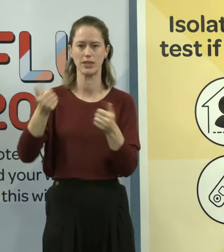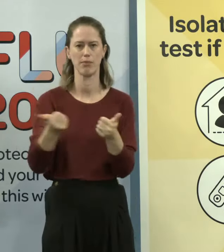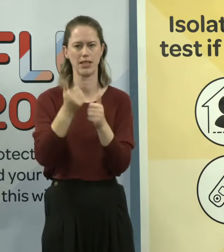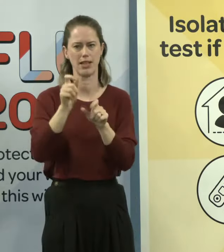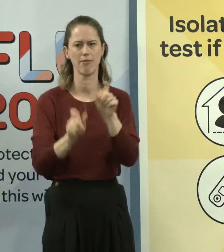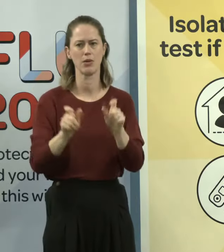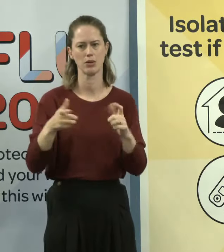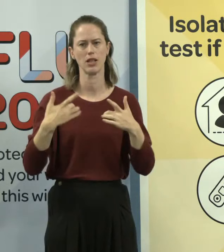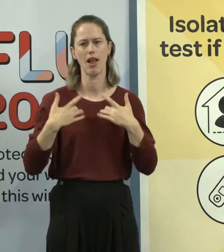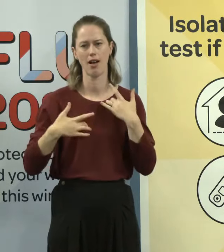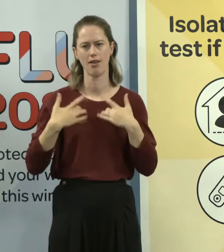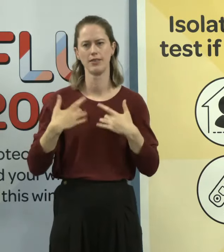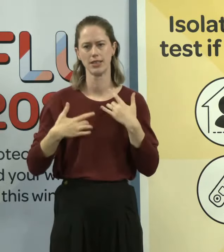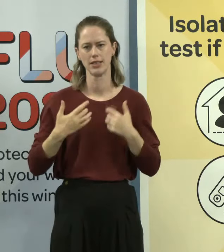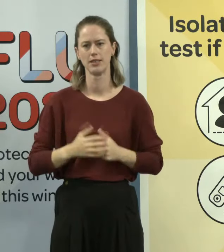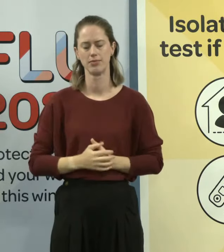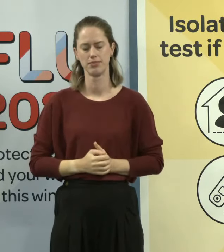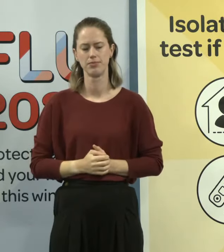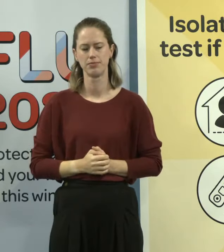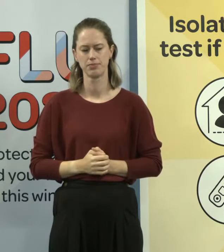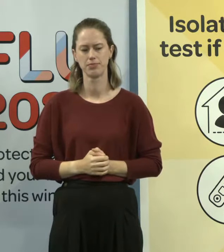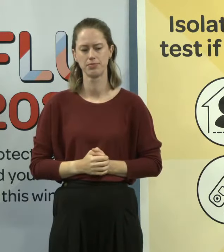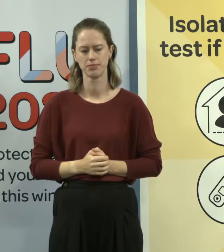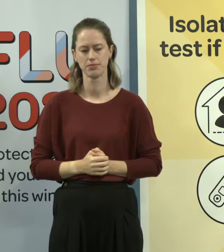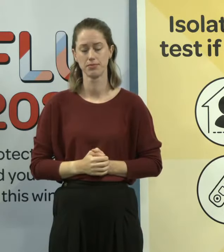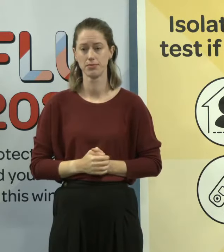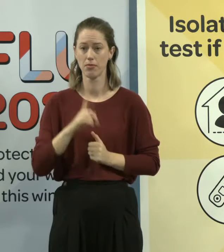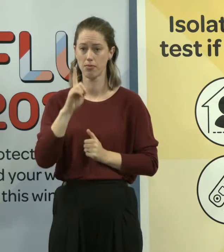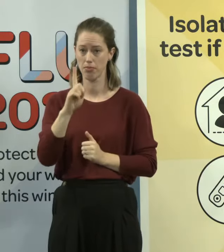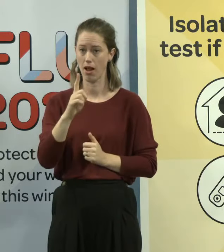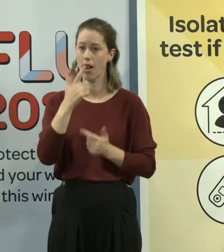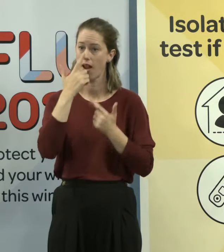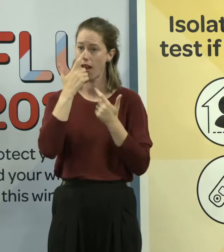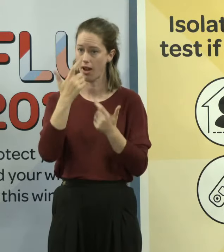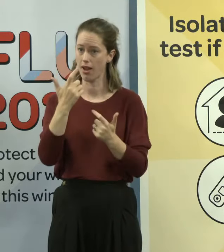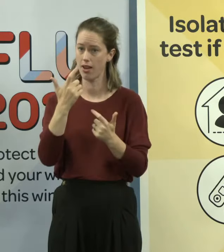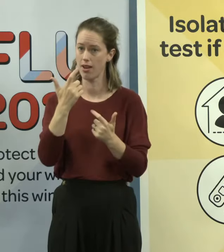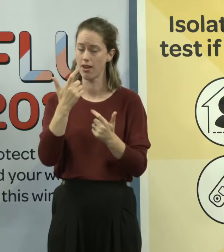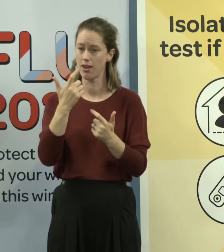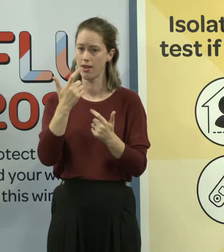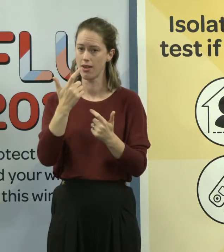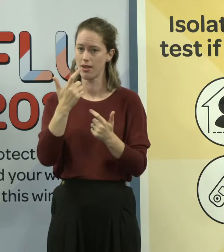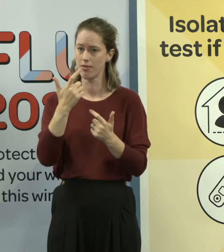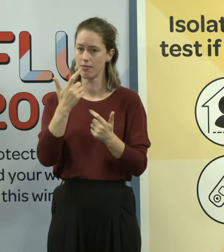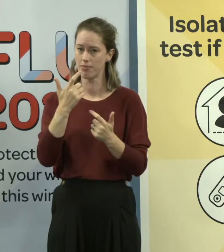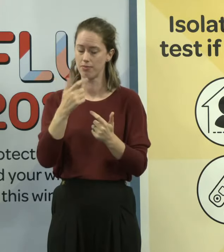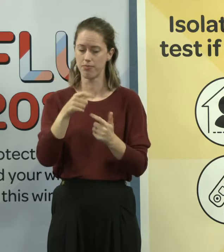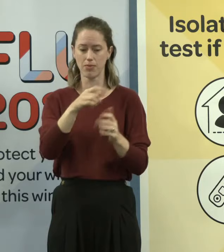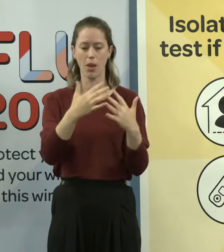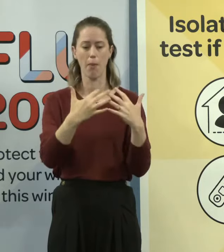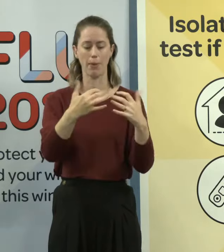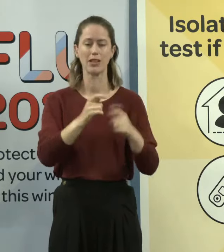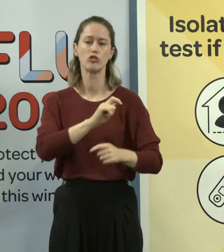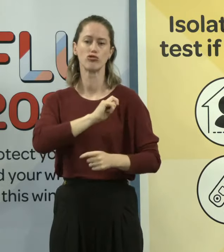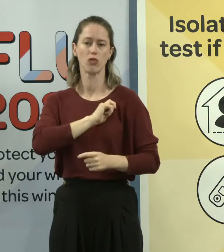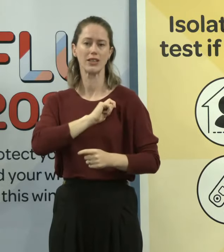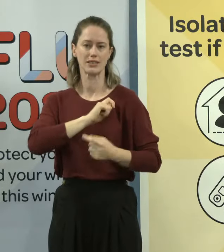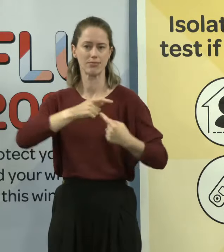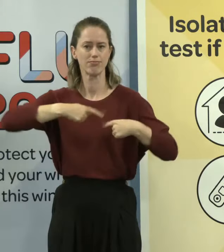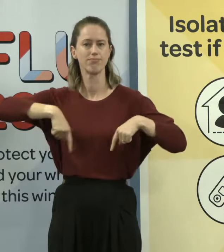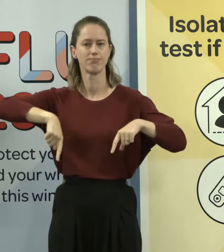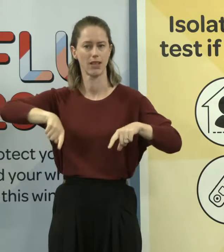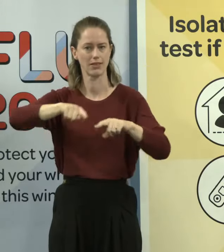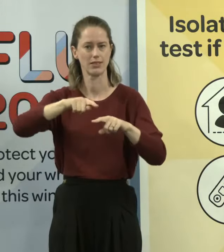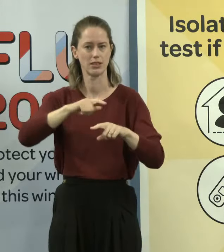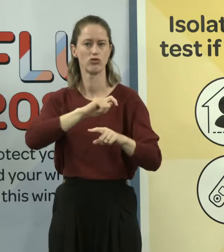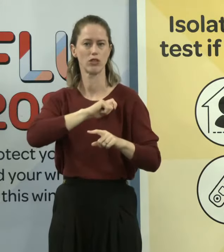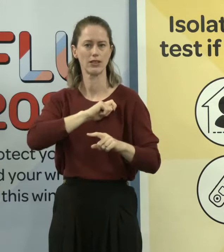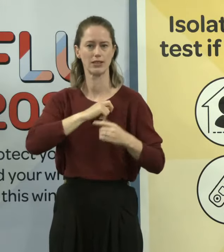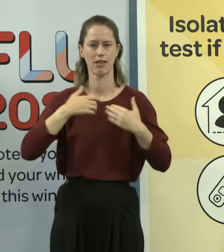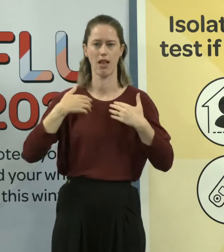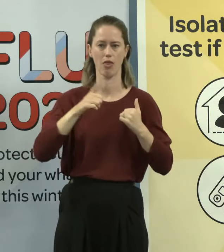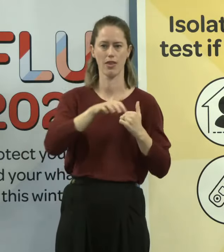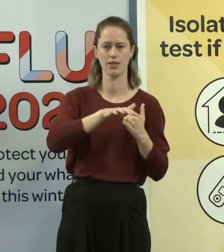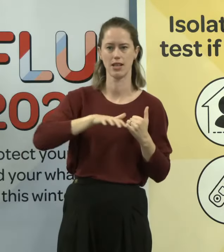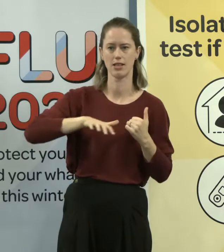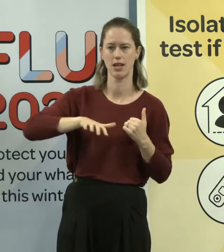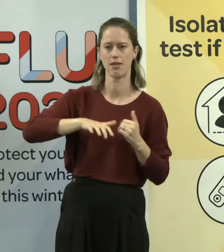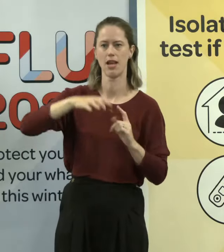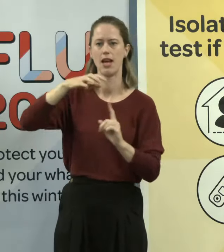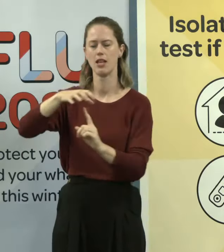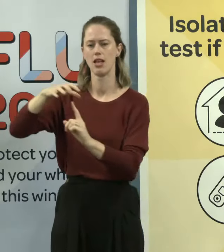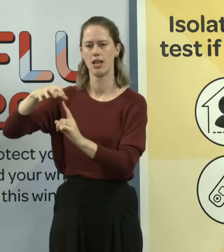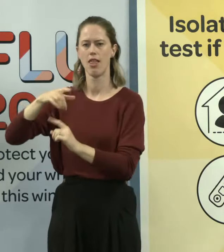matou tohutohu me te arahi, e